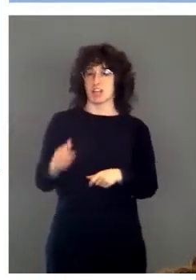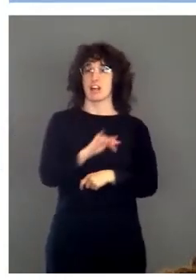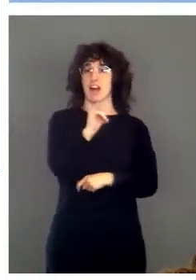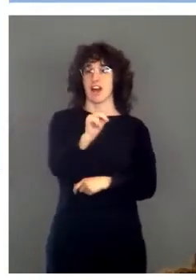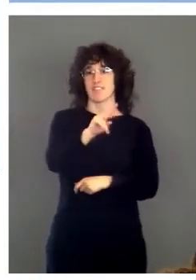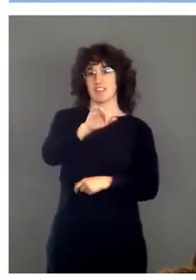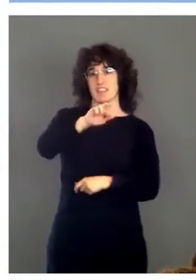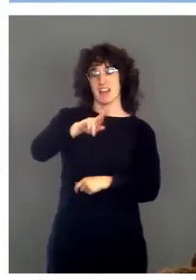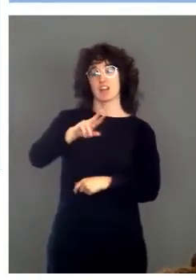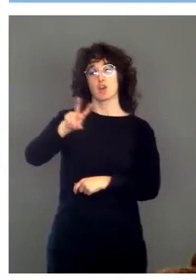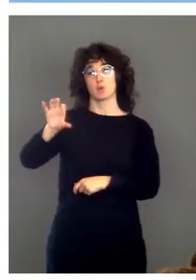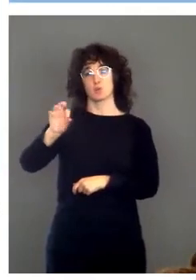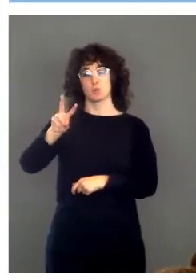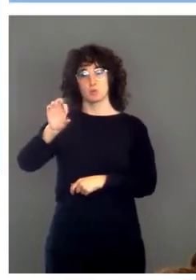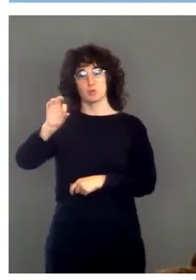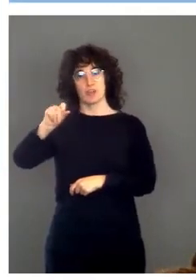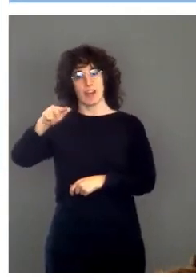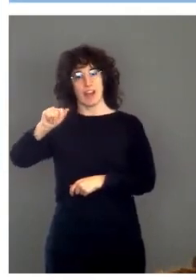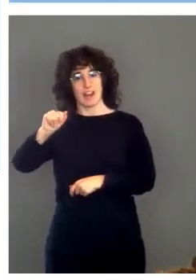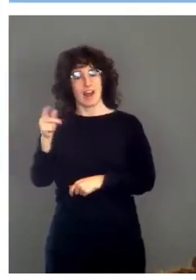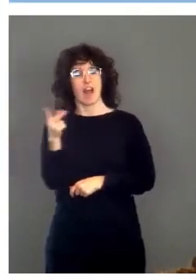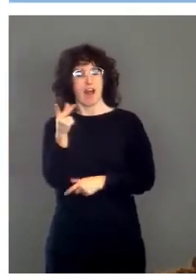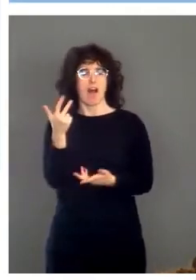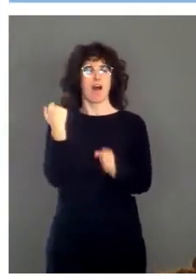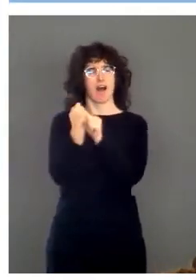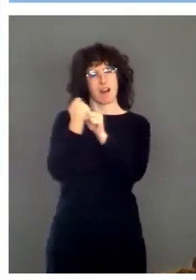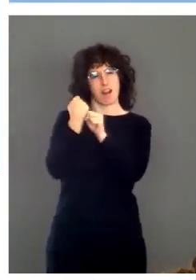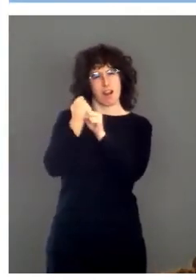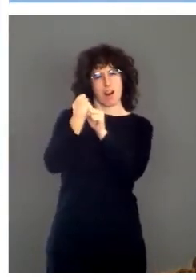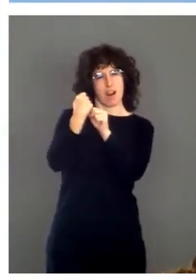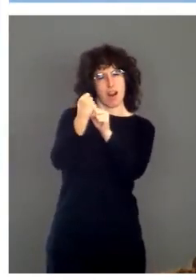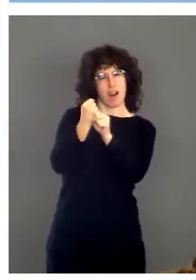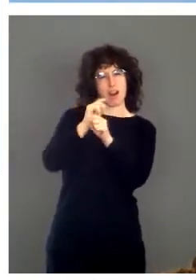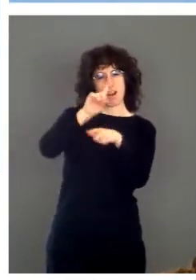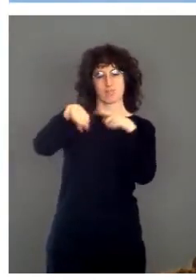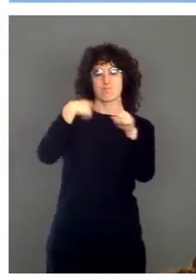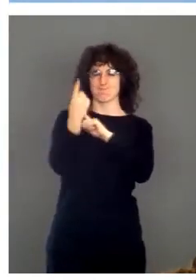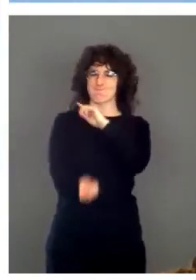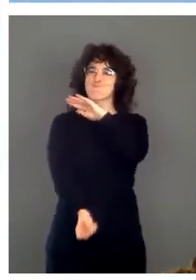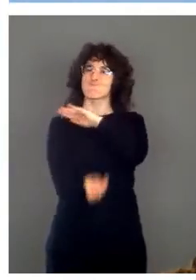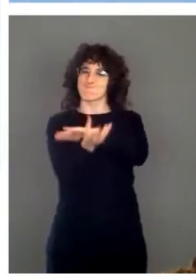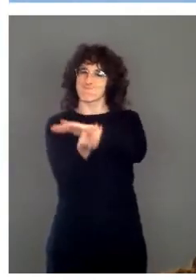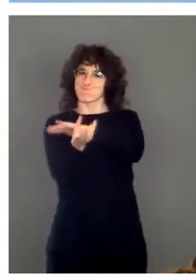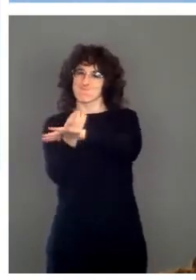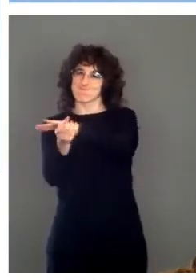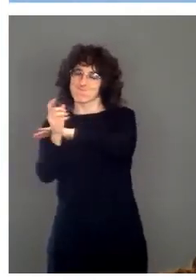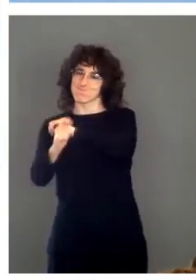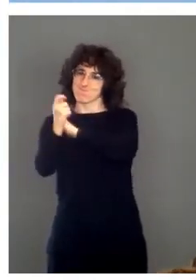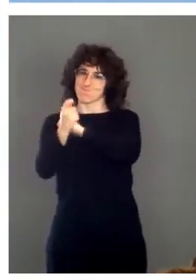El trabajo que estoy realizando Creo que hoy se ve claramente los frutos que han venido Eh podemos obtener con ello